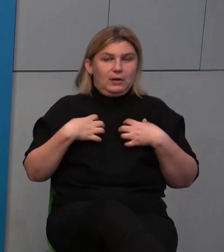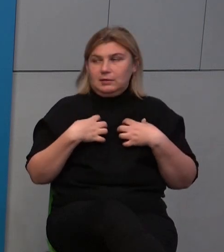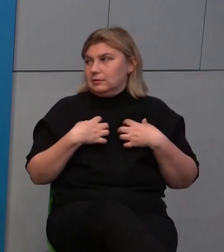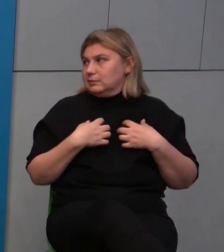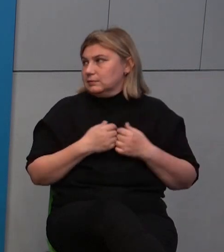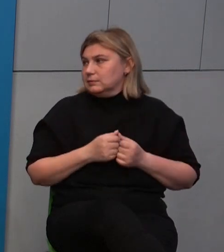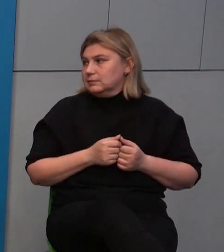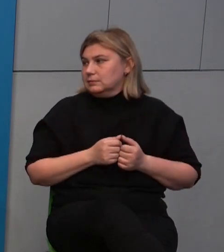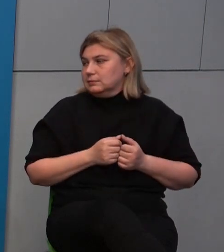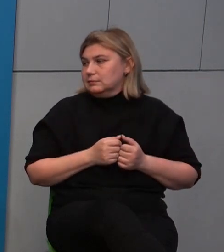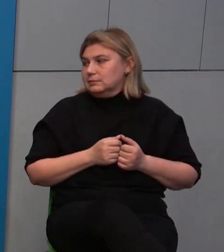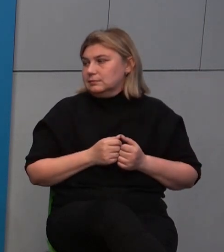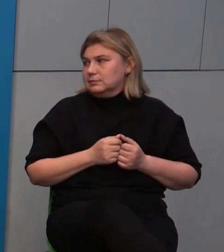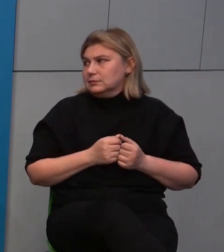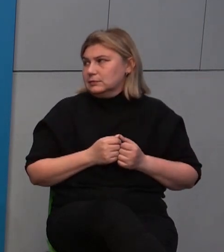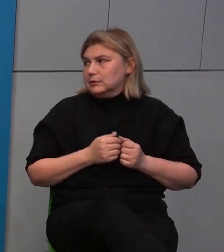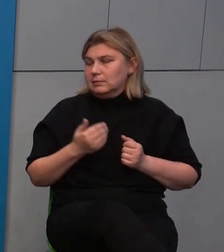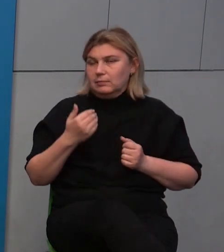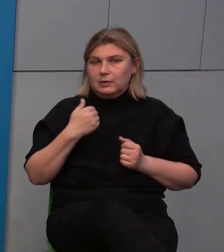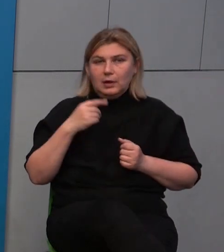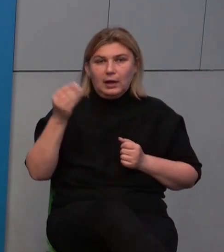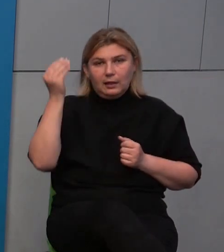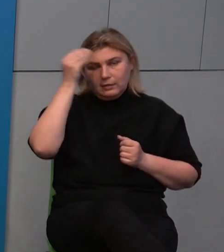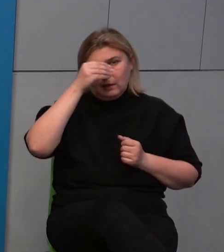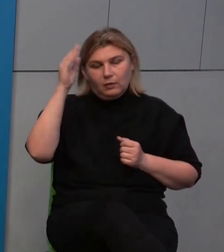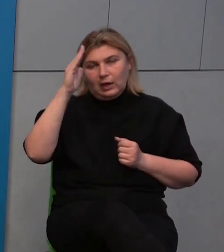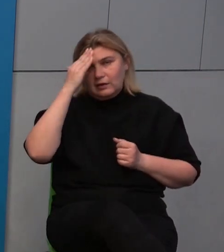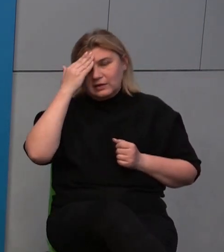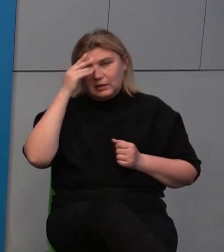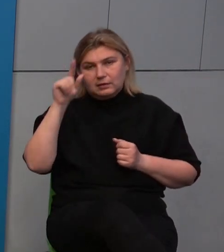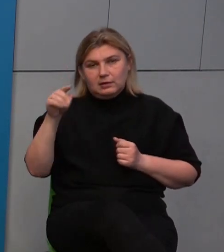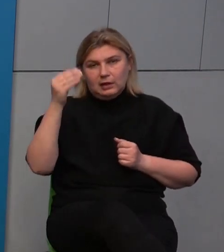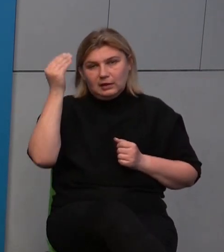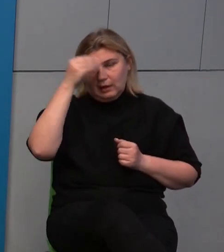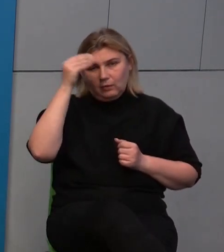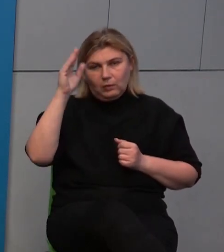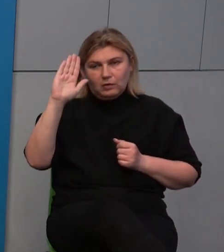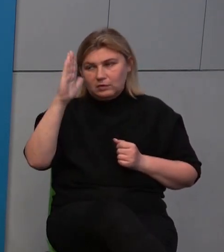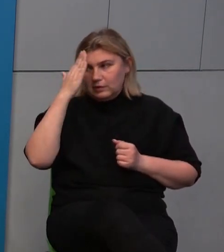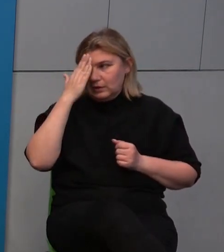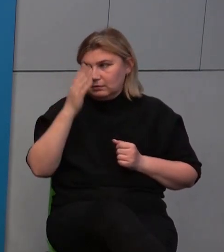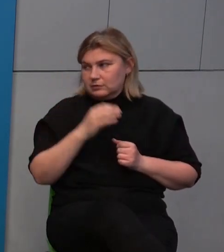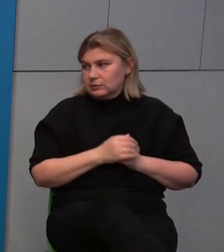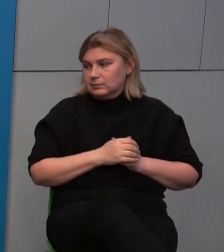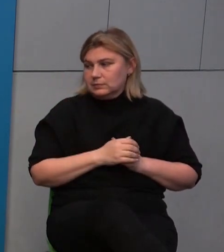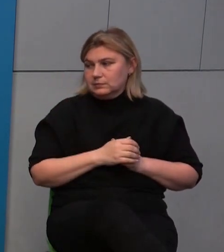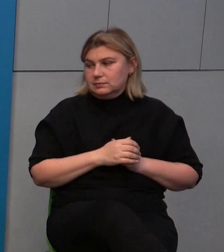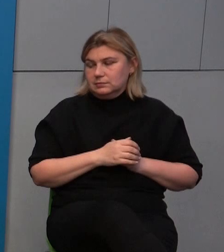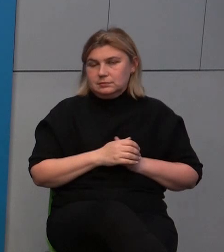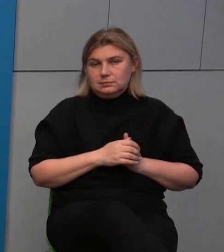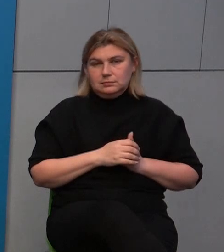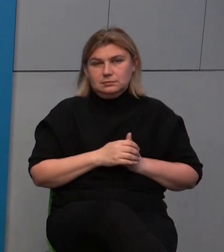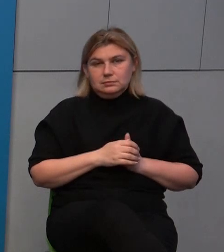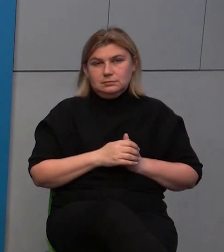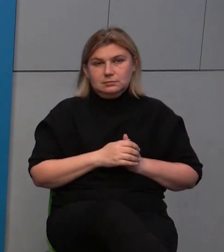I był wtedy też naukoznawcą. Pracował w takim naukoznawczym kółku.